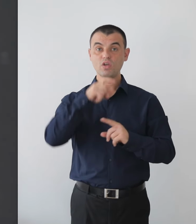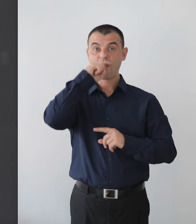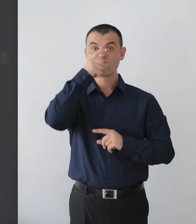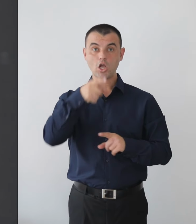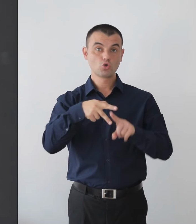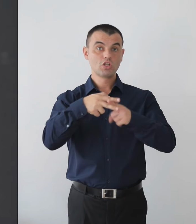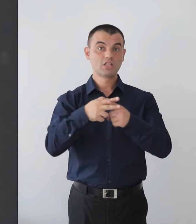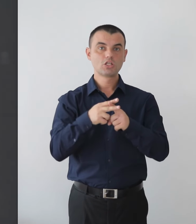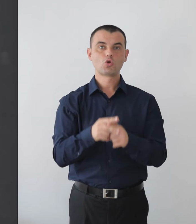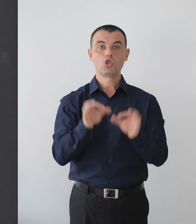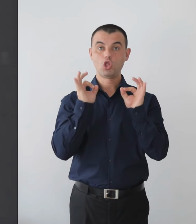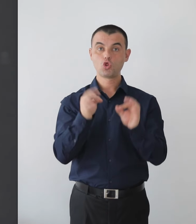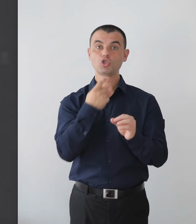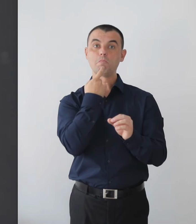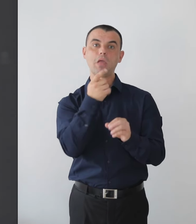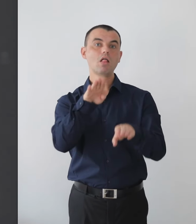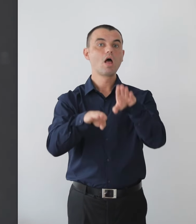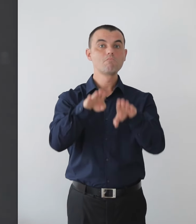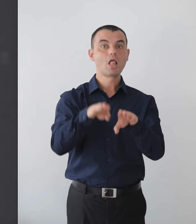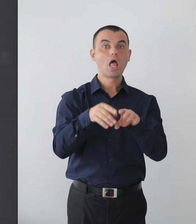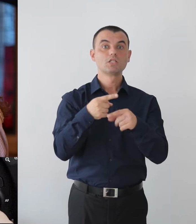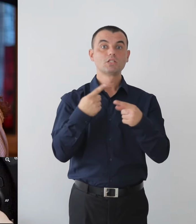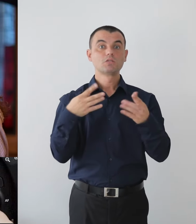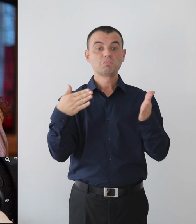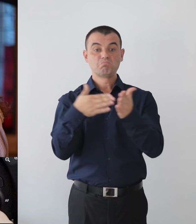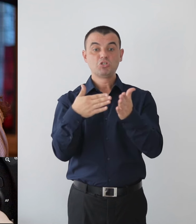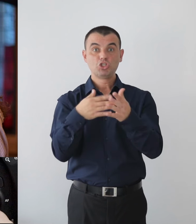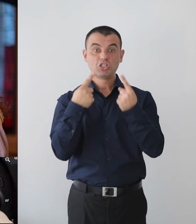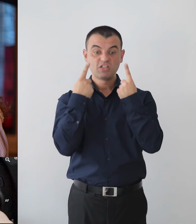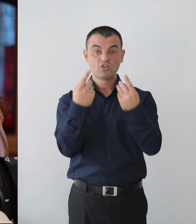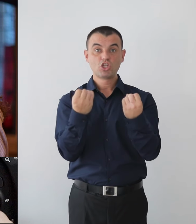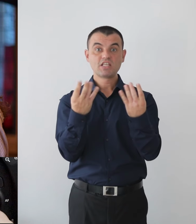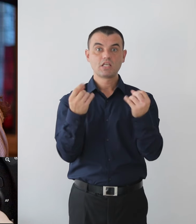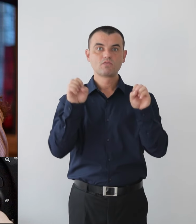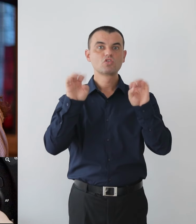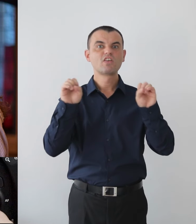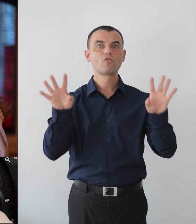Също така, важно е да настойте правилен баланс на бялото, за да изглеждат цеветовете естествени.